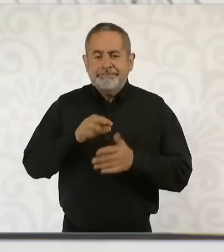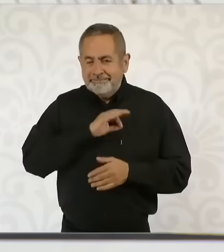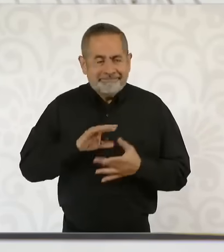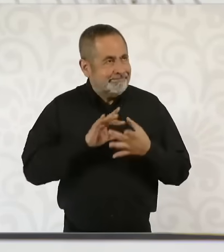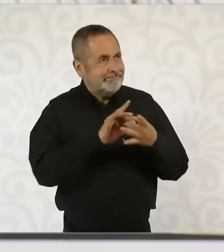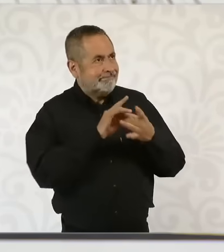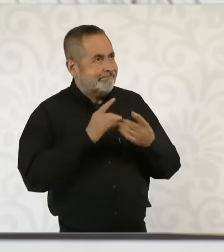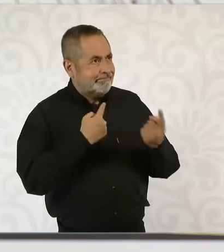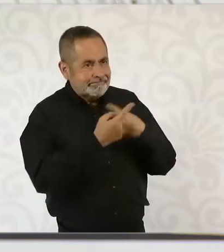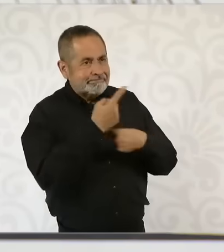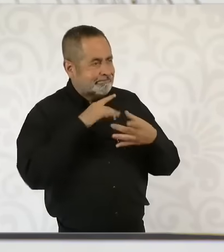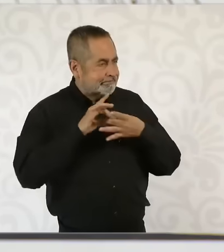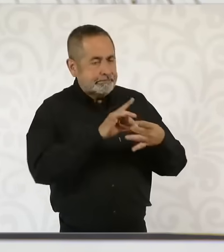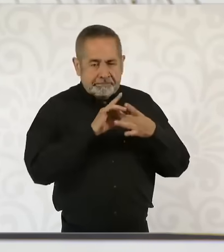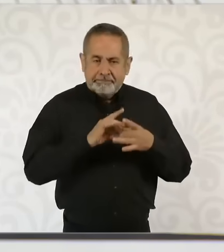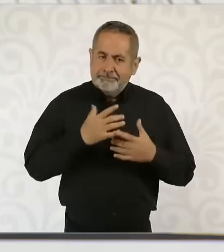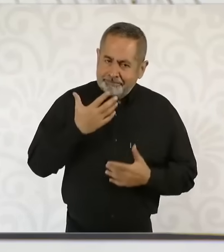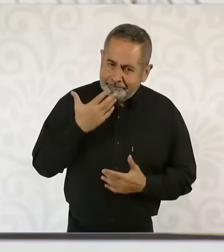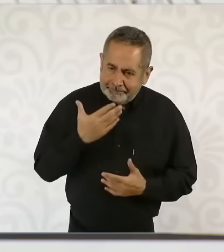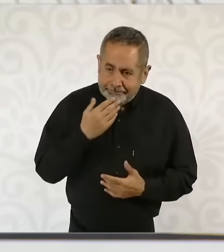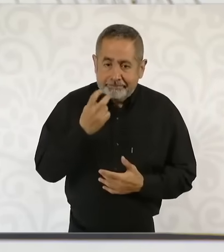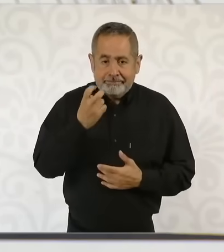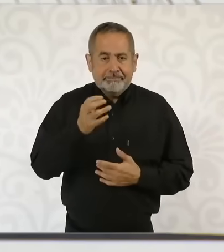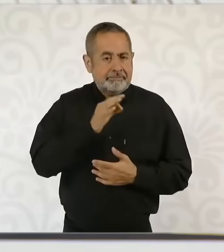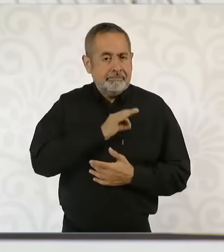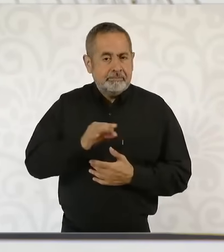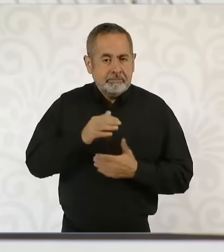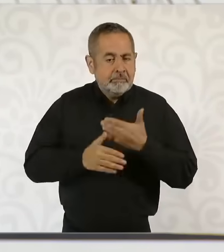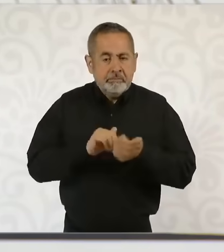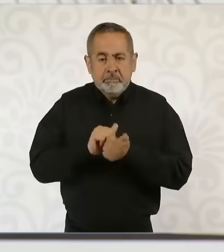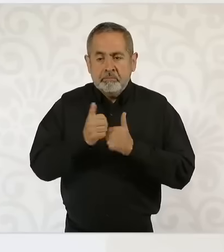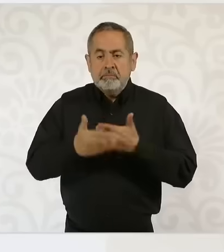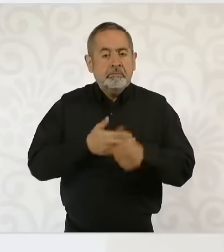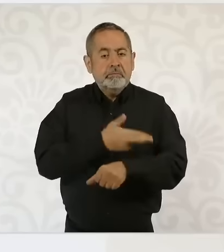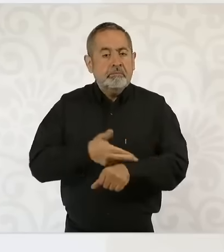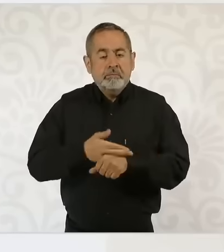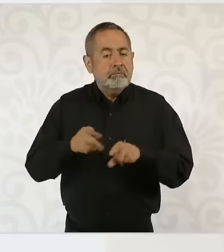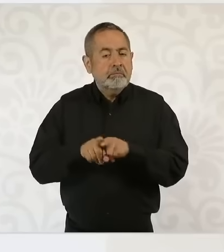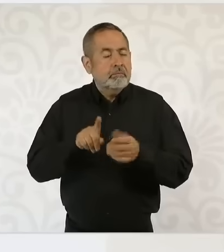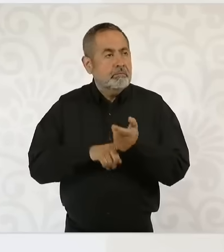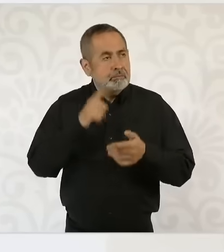cooperar para eh atender un delito tan grave como el huachicol fiscal.